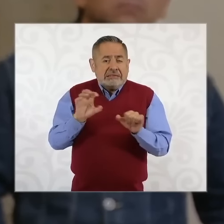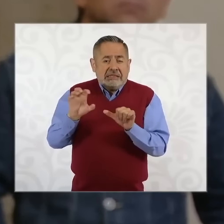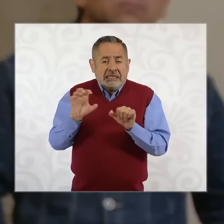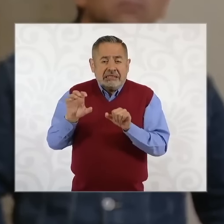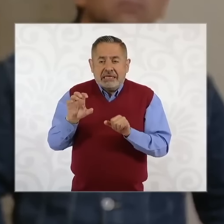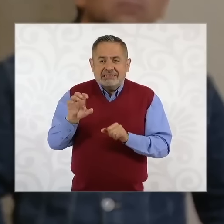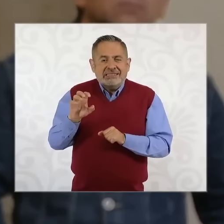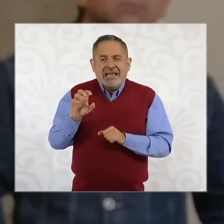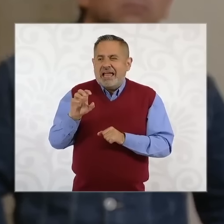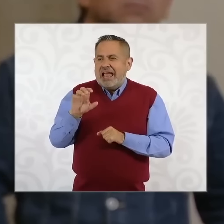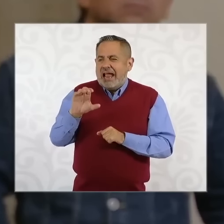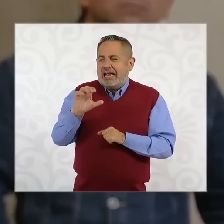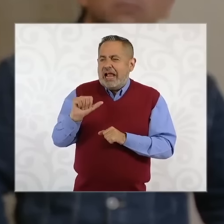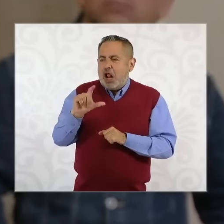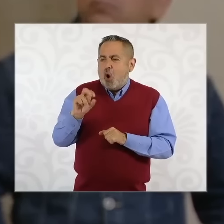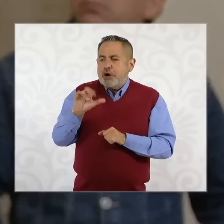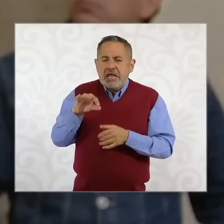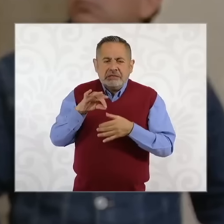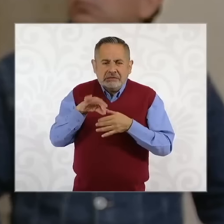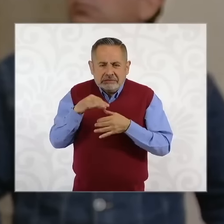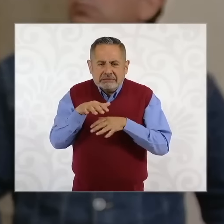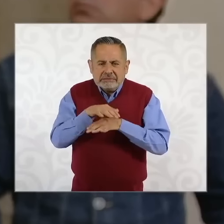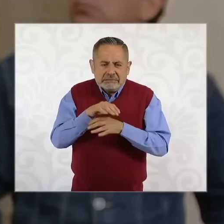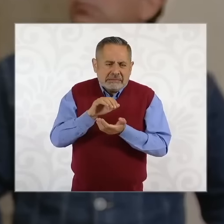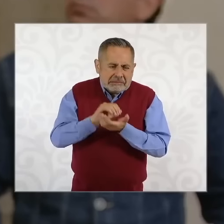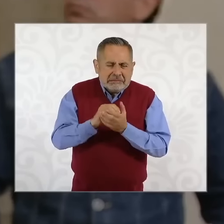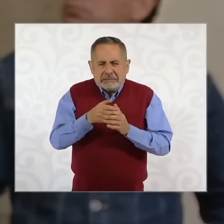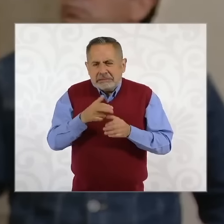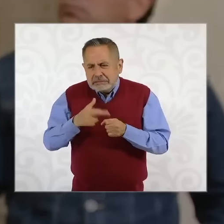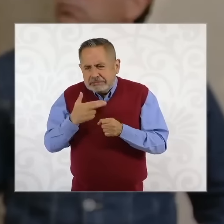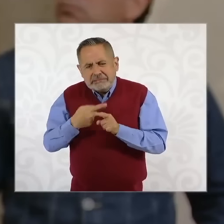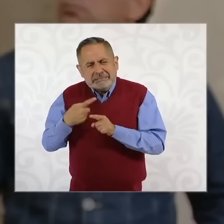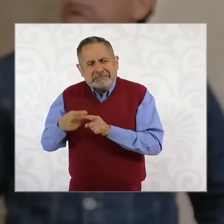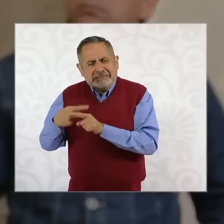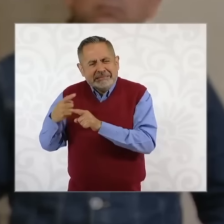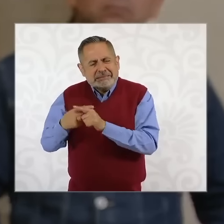con productos eh ultraprocesados y, por supuesto, gaseosos y demás. Eh, yo quisiera preguntarle en